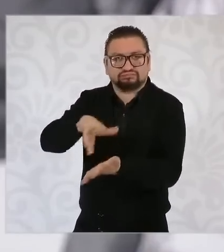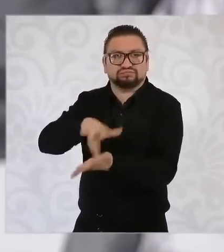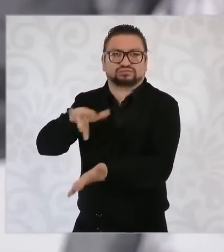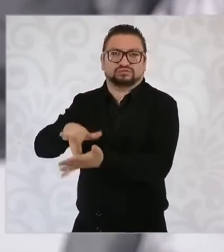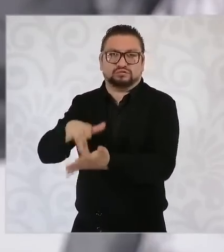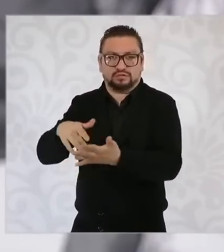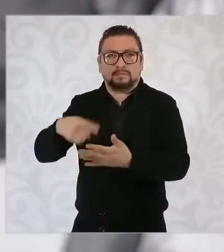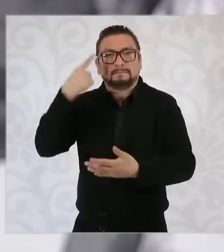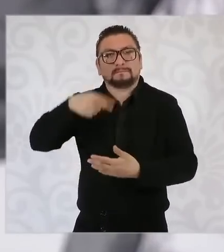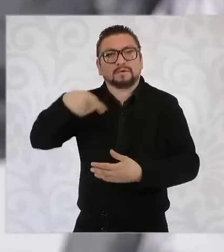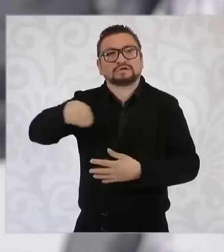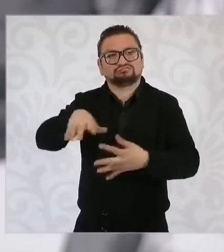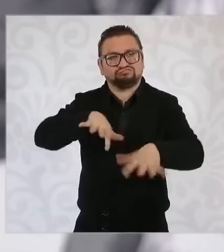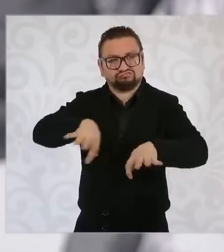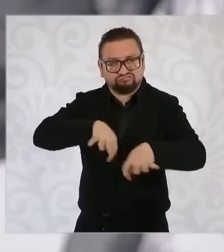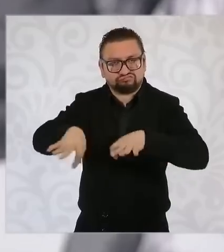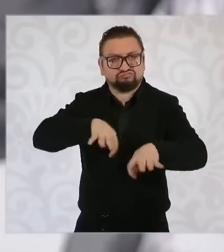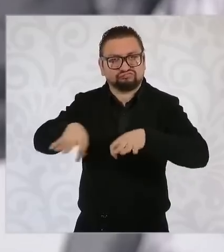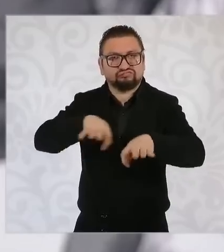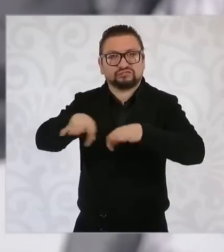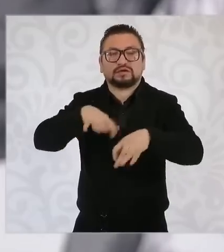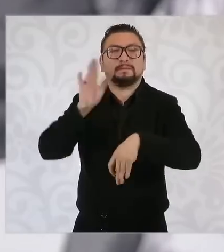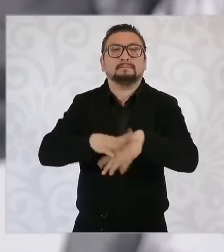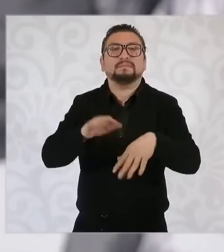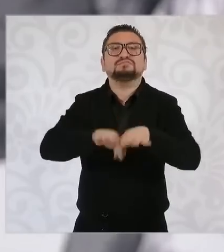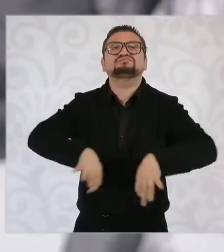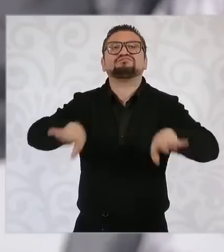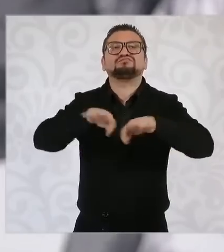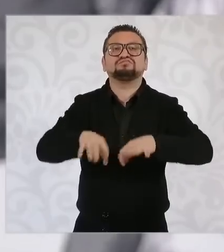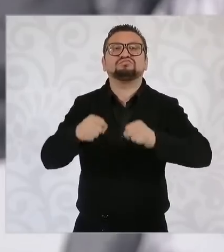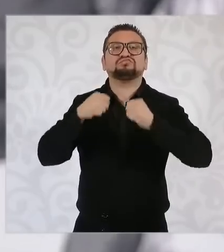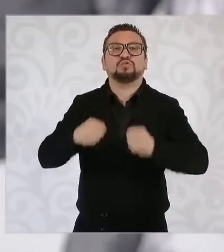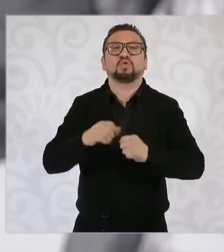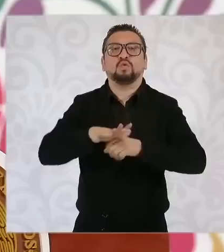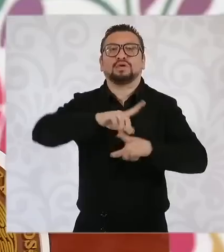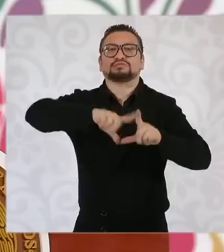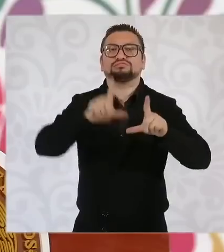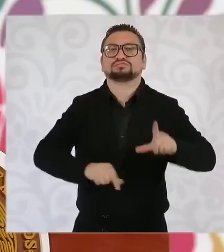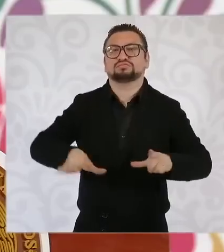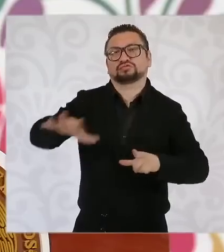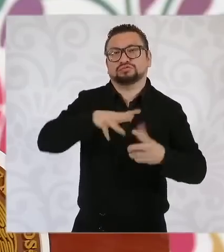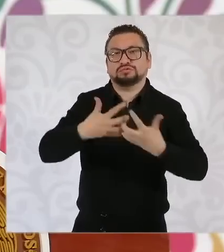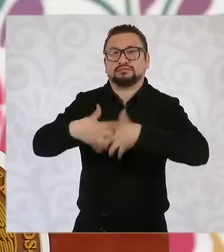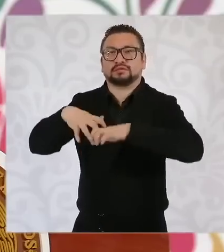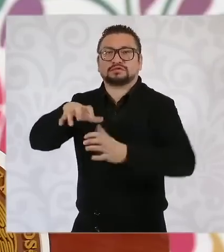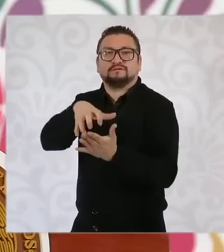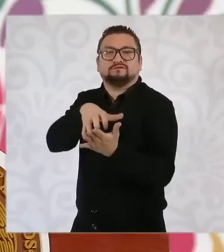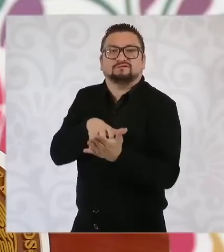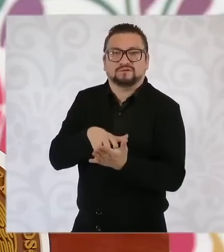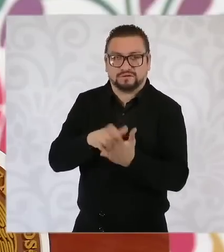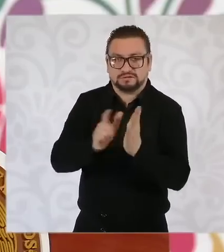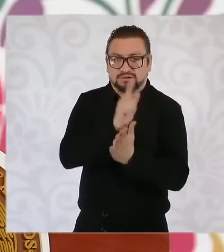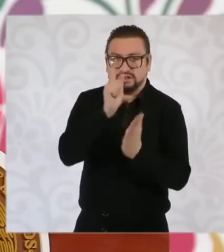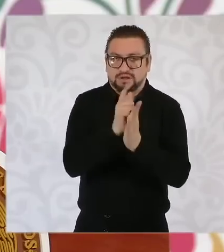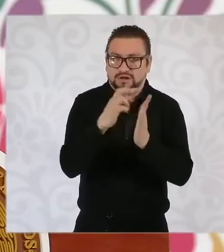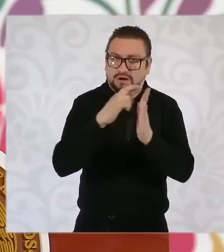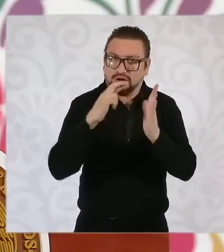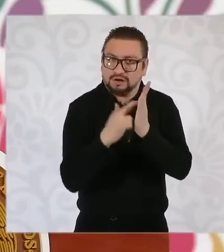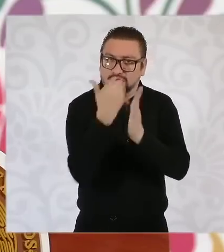fortalece el principio de austeridad dentro de las empresas con lineamientos y metas anuales